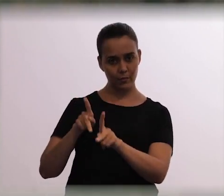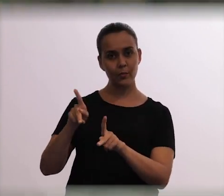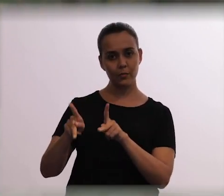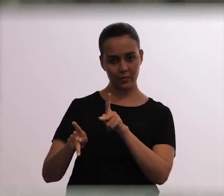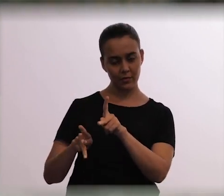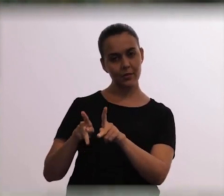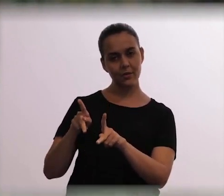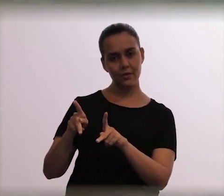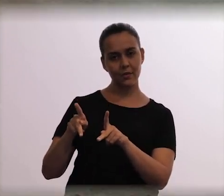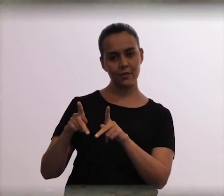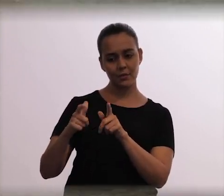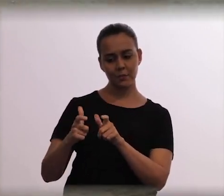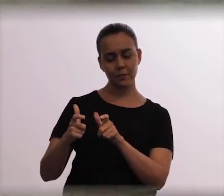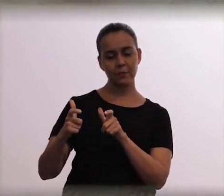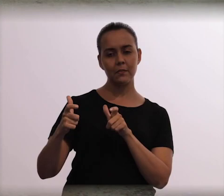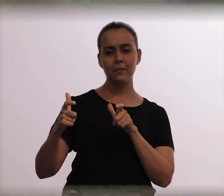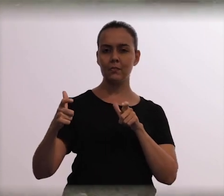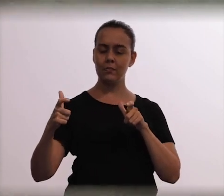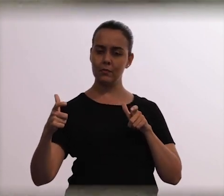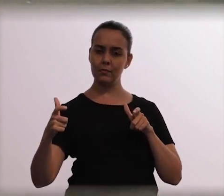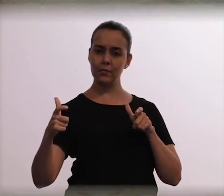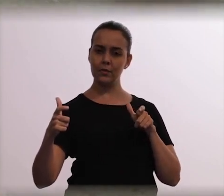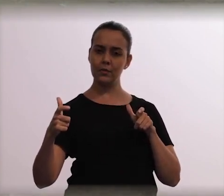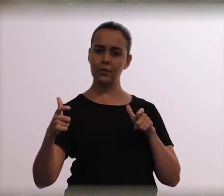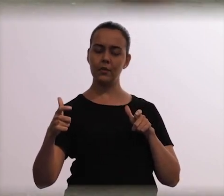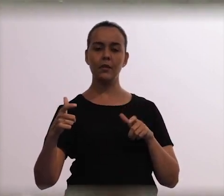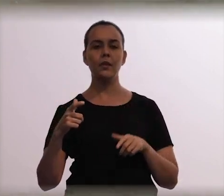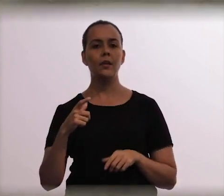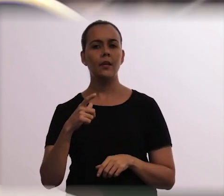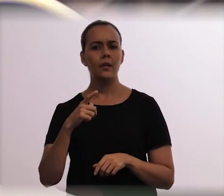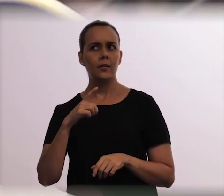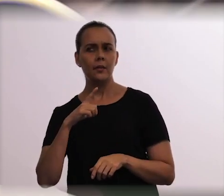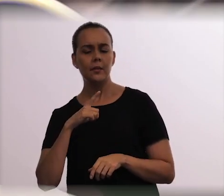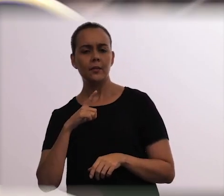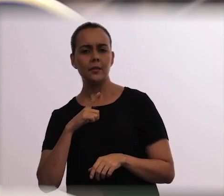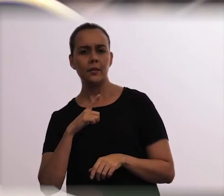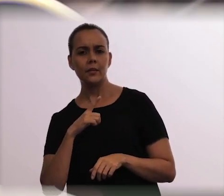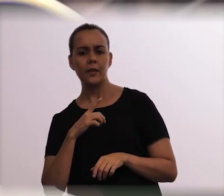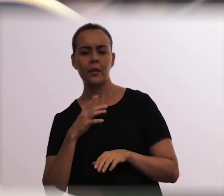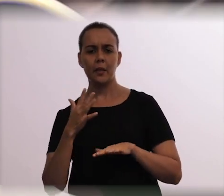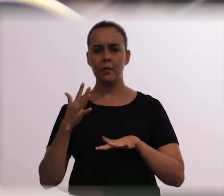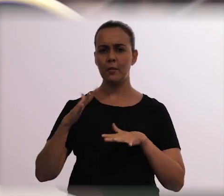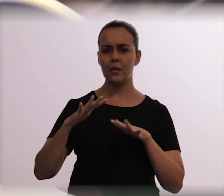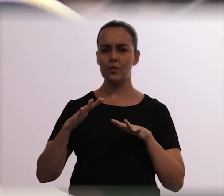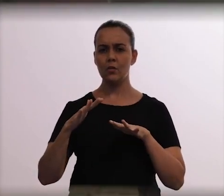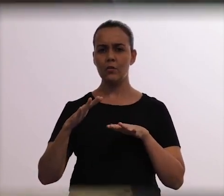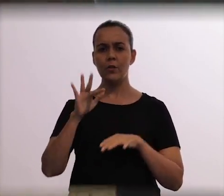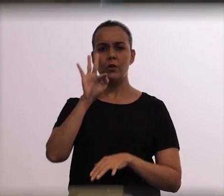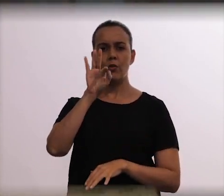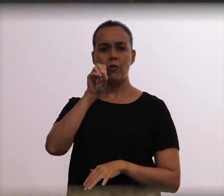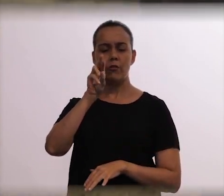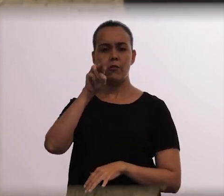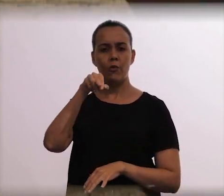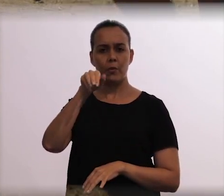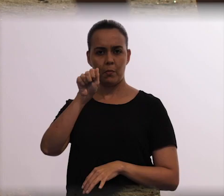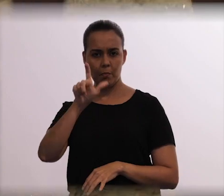que se vincula de forma mais ou menos formal a mercados e a governos,